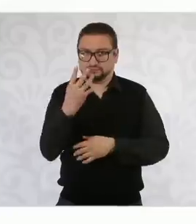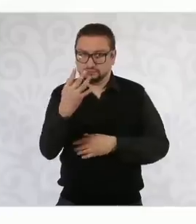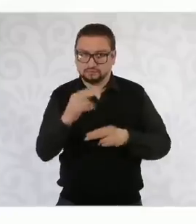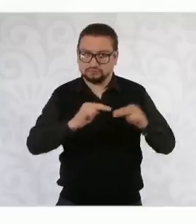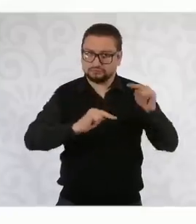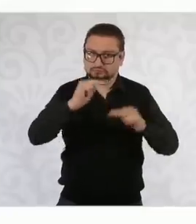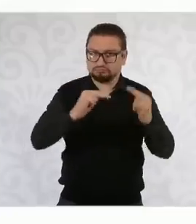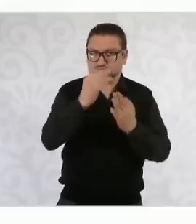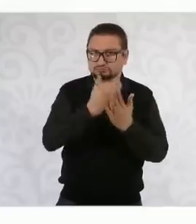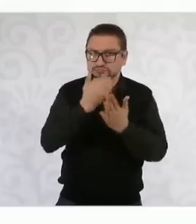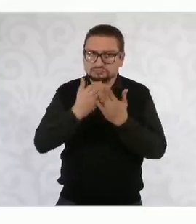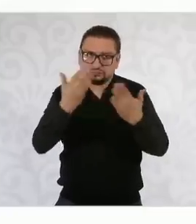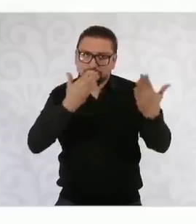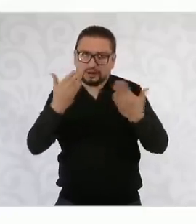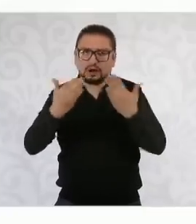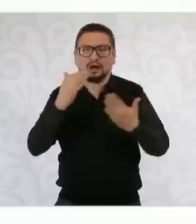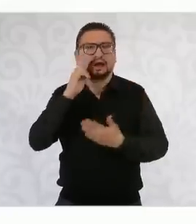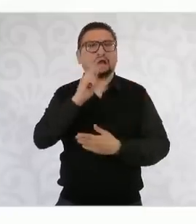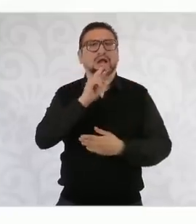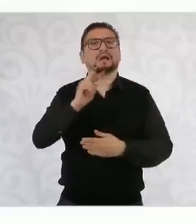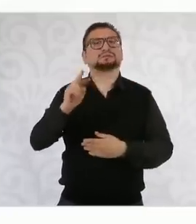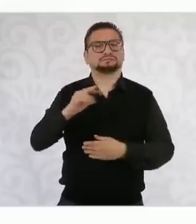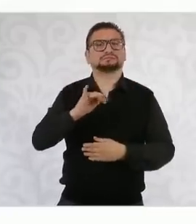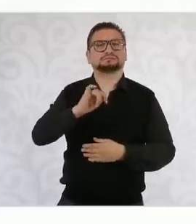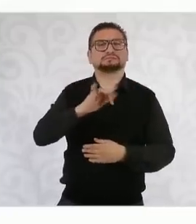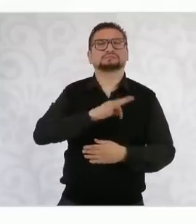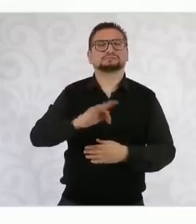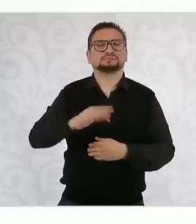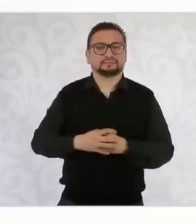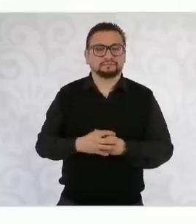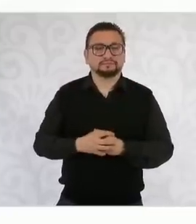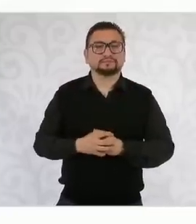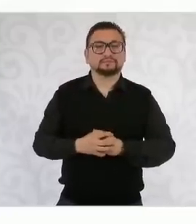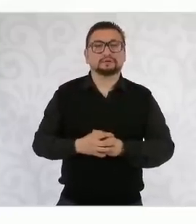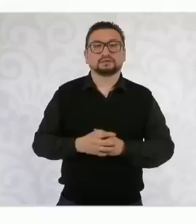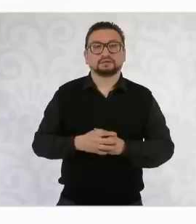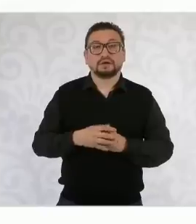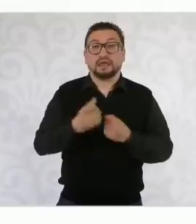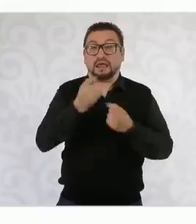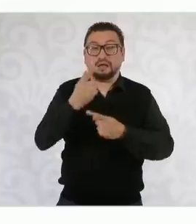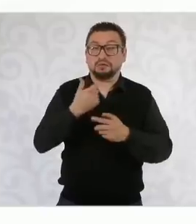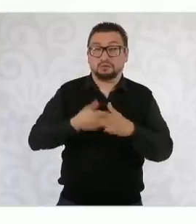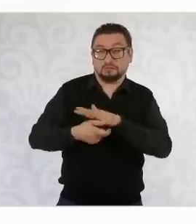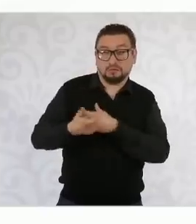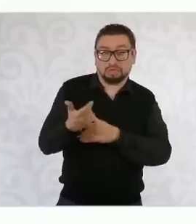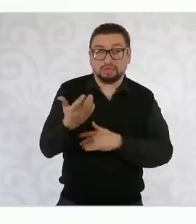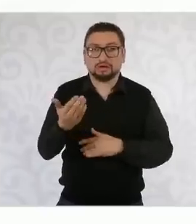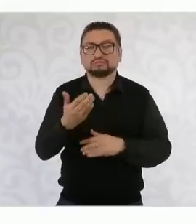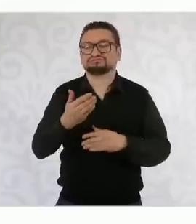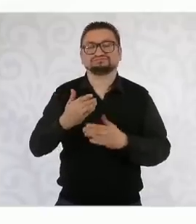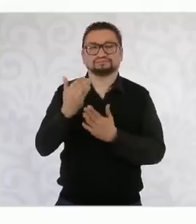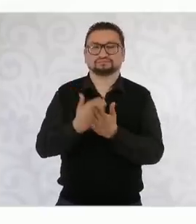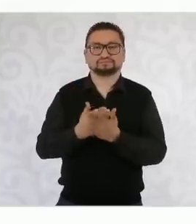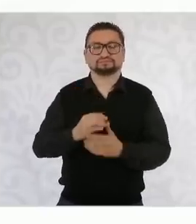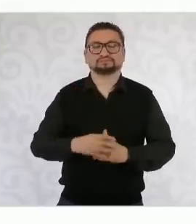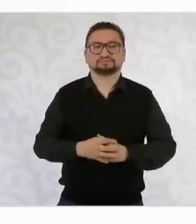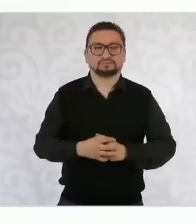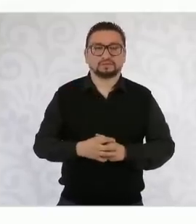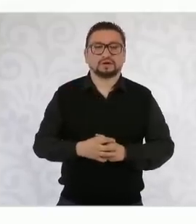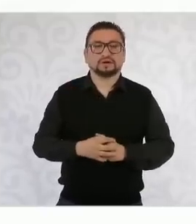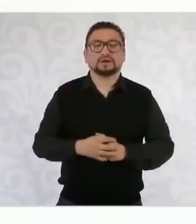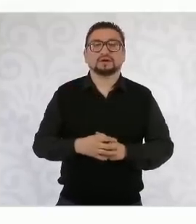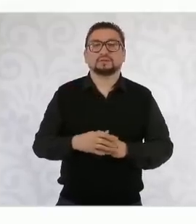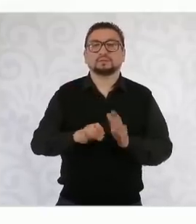importantes en la mayoría de estos con excepción de la extorsión hay reducciones en feminicidio